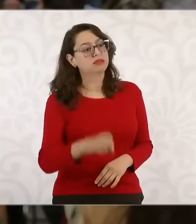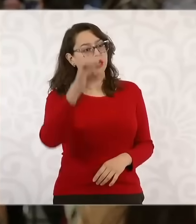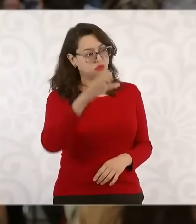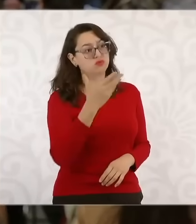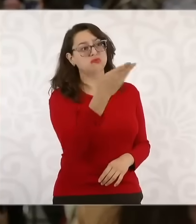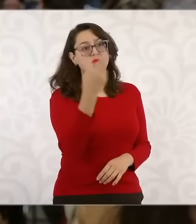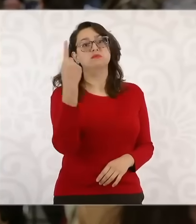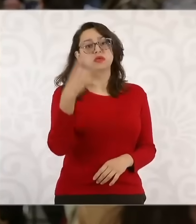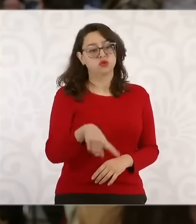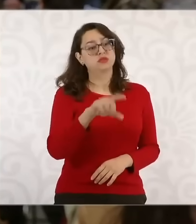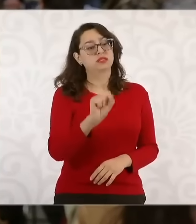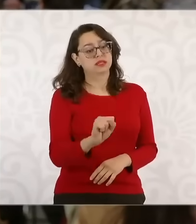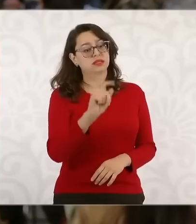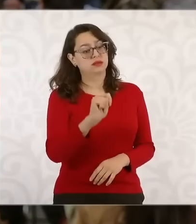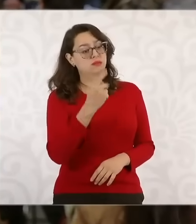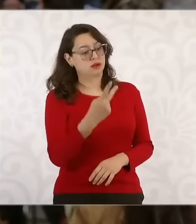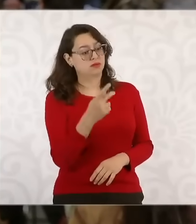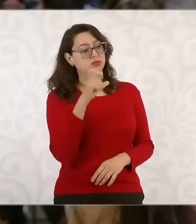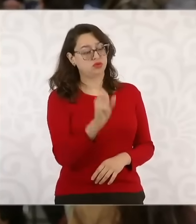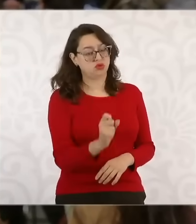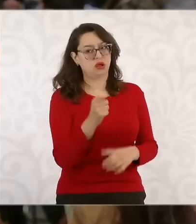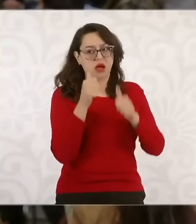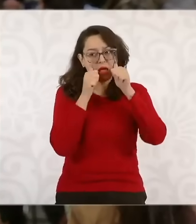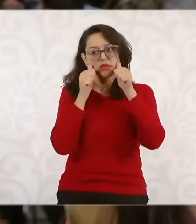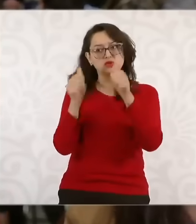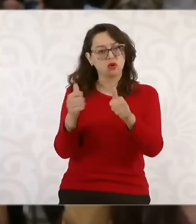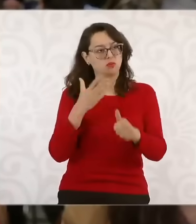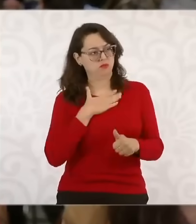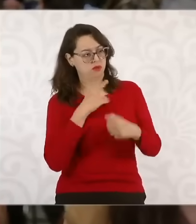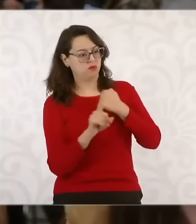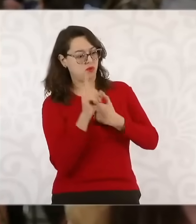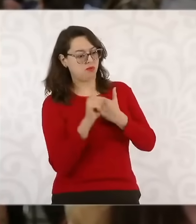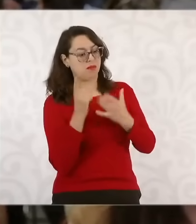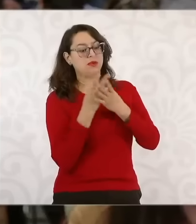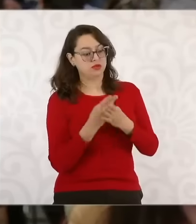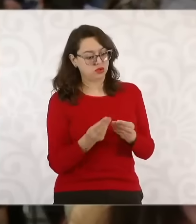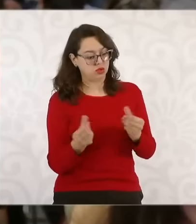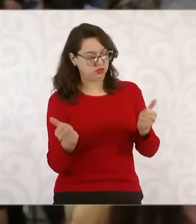Previsión Social para la resolución de este caso en correspondencia con los principios de la 4T.